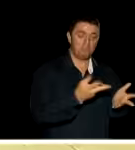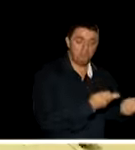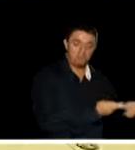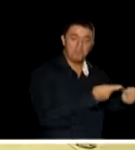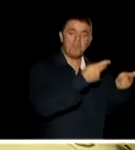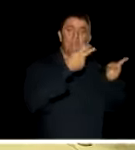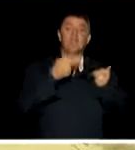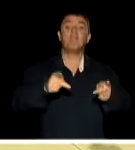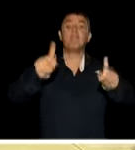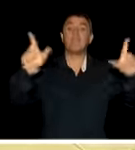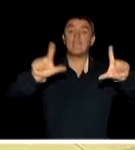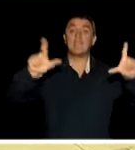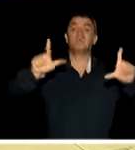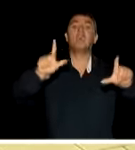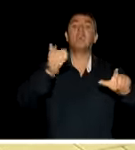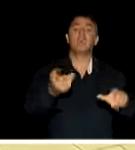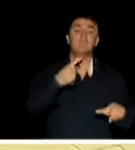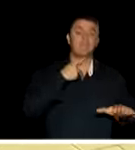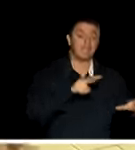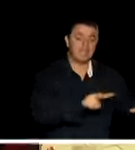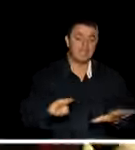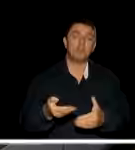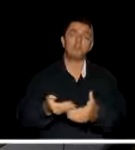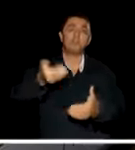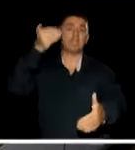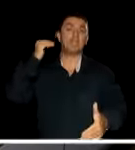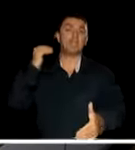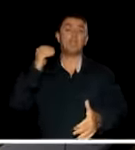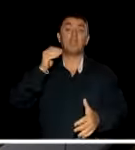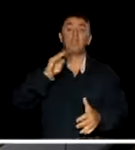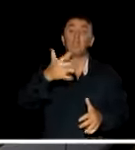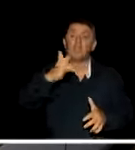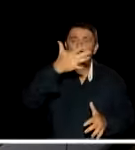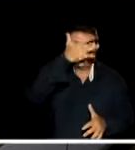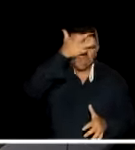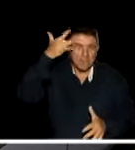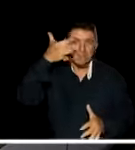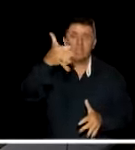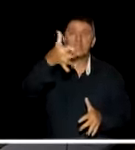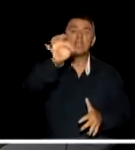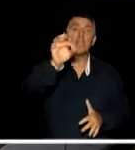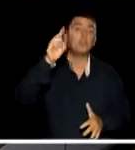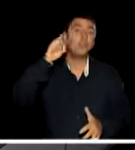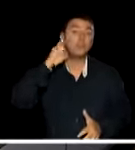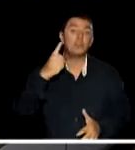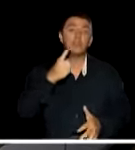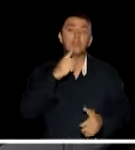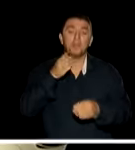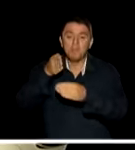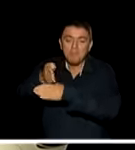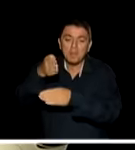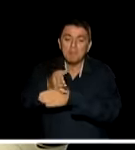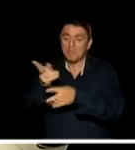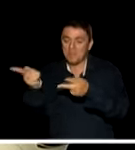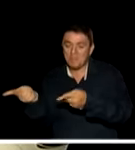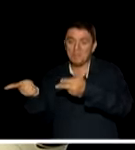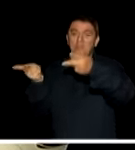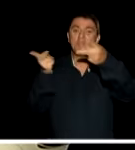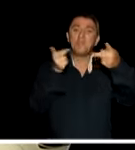que veio visitar a TVE na última semana. Cerca de 10 pessoas com deficiêncioa auditiva participaram da visita.